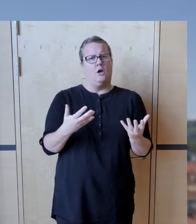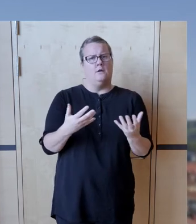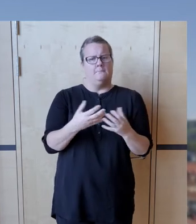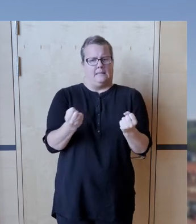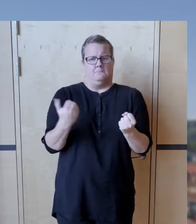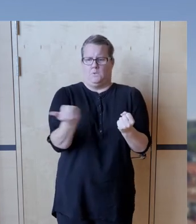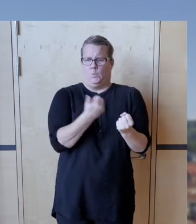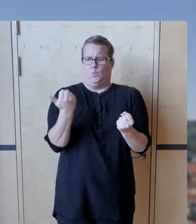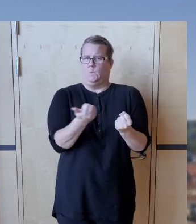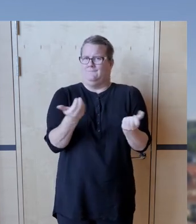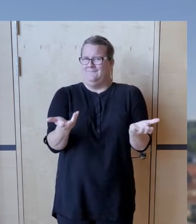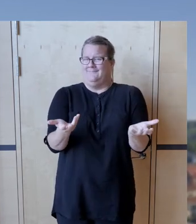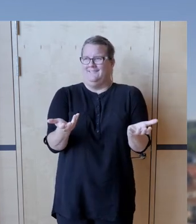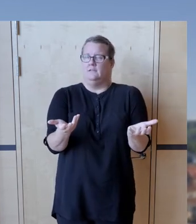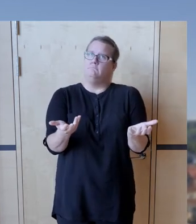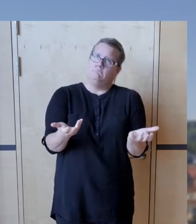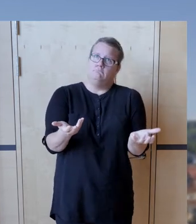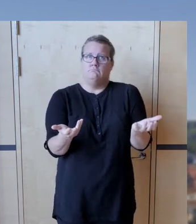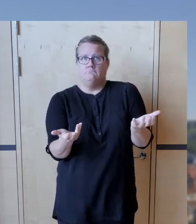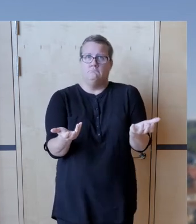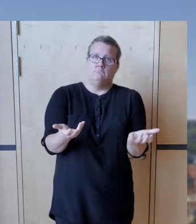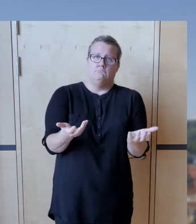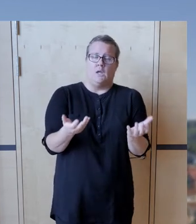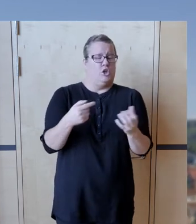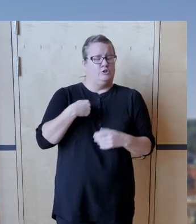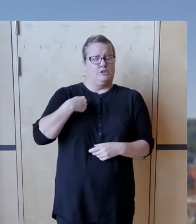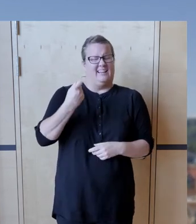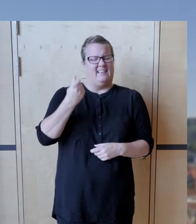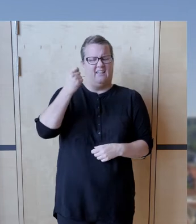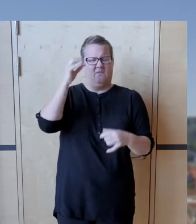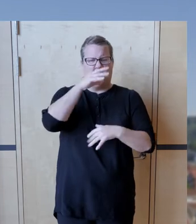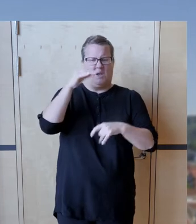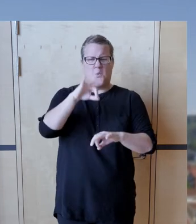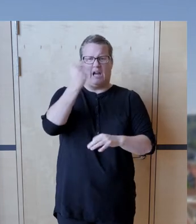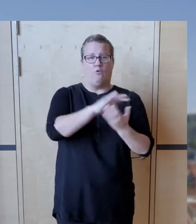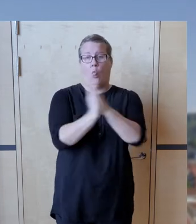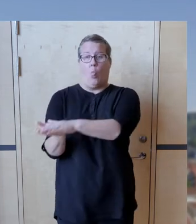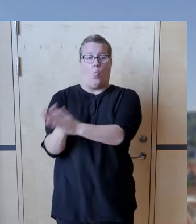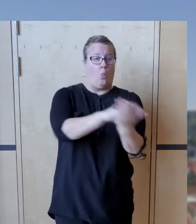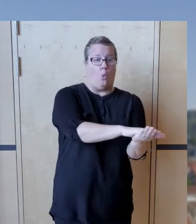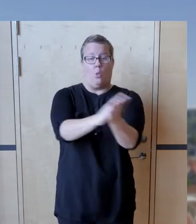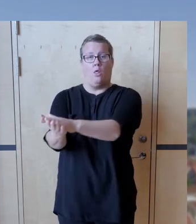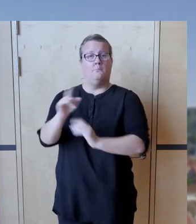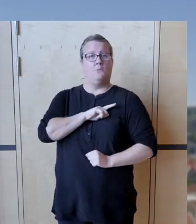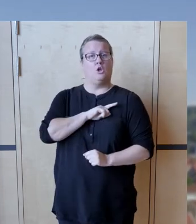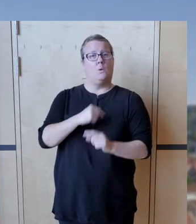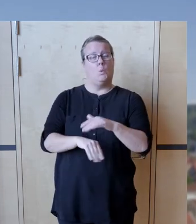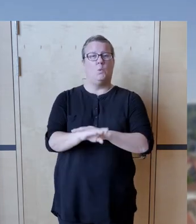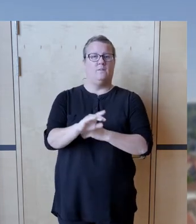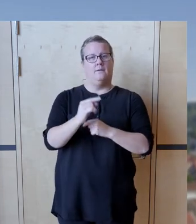Frågan är hur det har kunnat variera så mycket mellan varje år när man har varit extremt säker Redan 2016 var de här